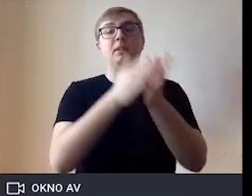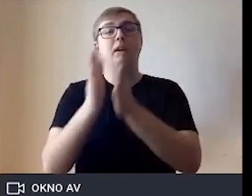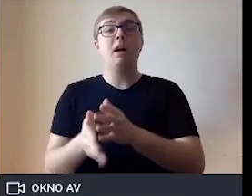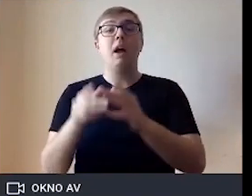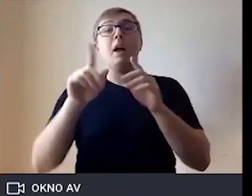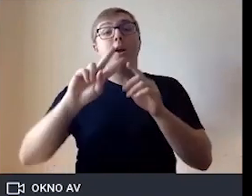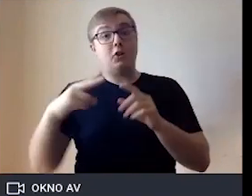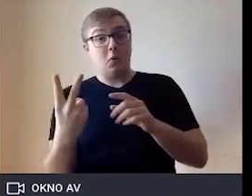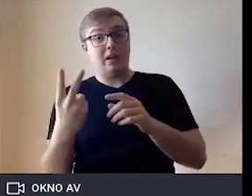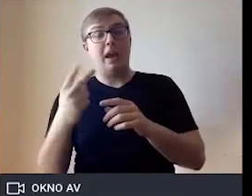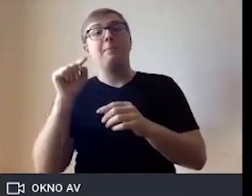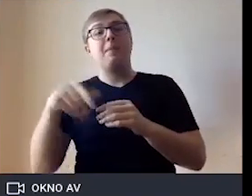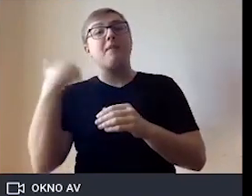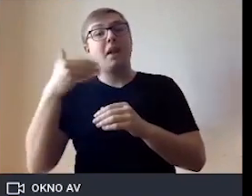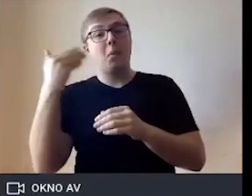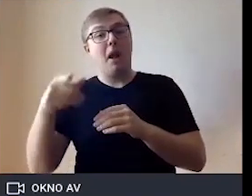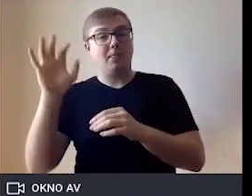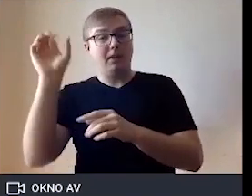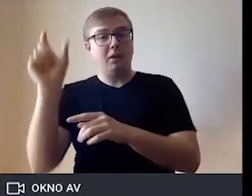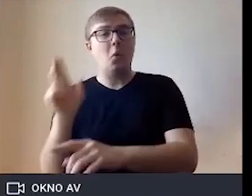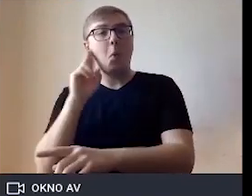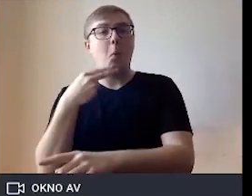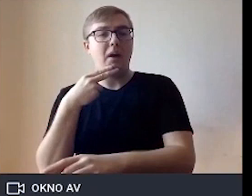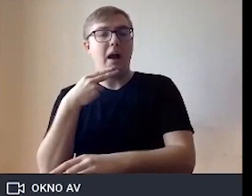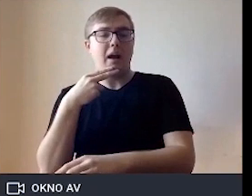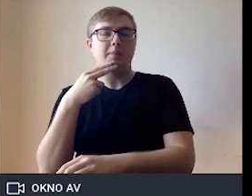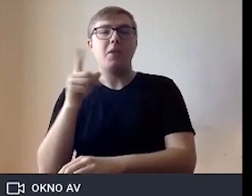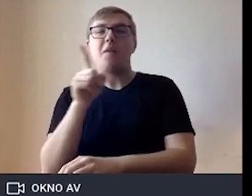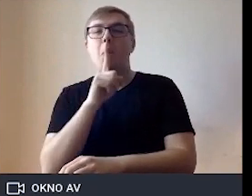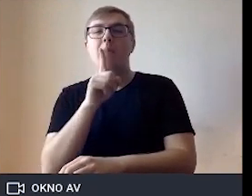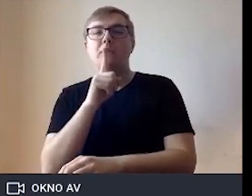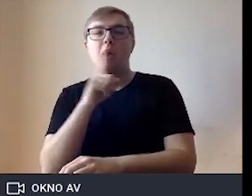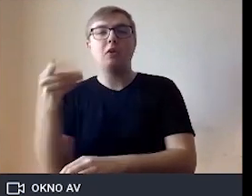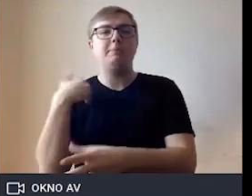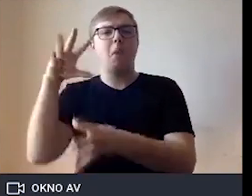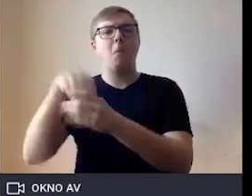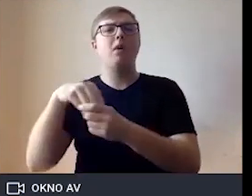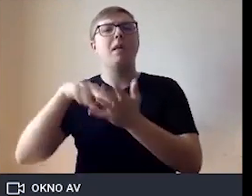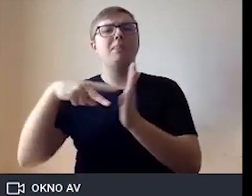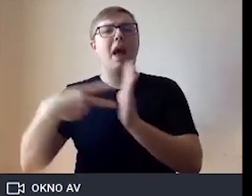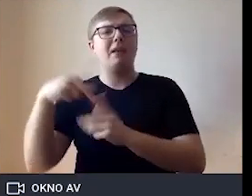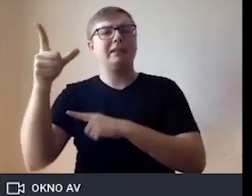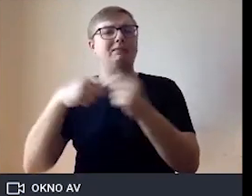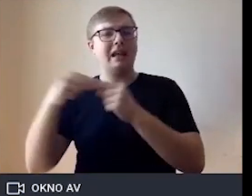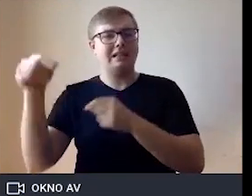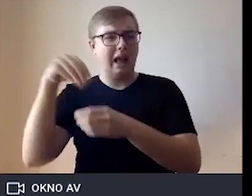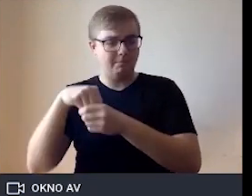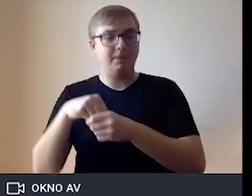Ostatni link to wykład osoby Głuchej, Iwony Cichosz, która brała udział w "Tańcu z gwiazdami" :)